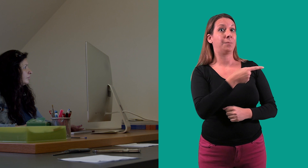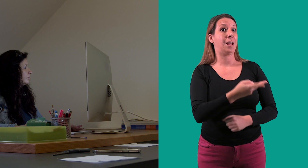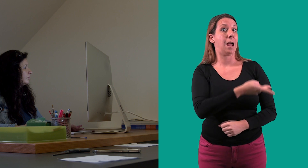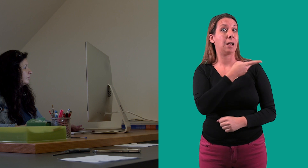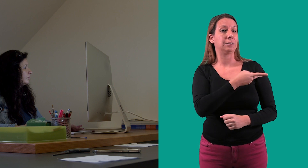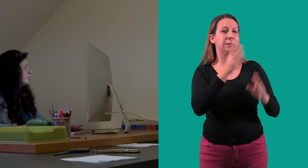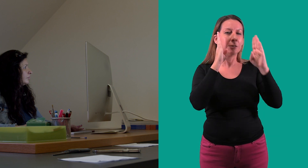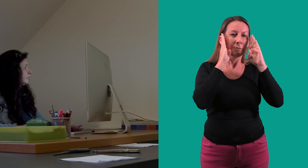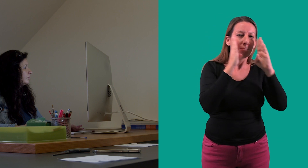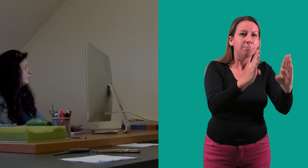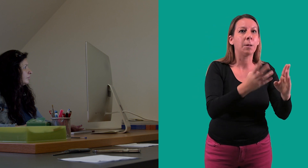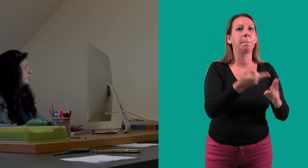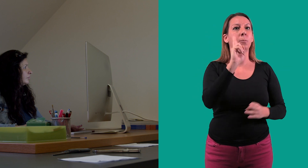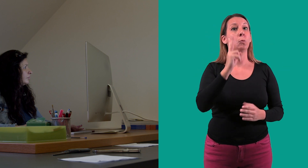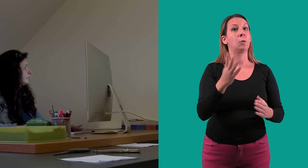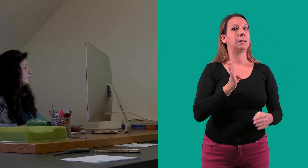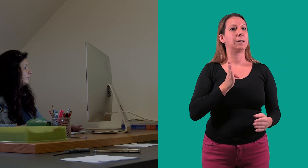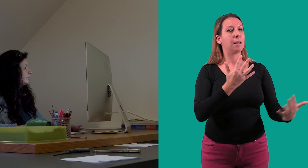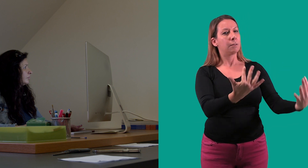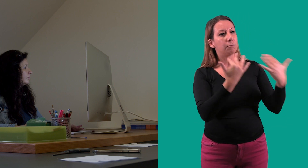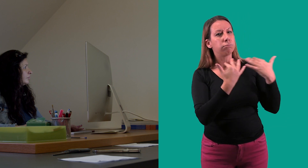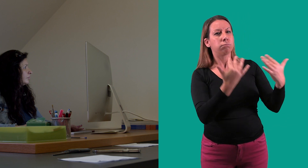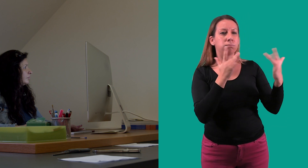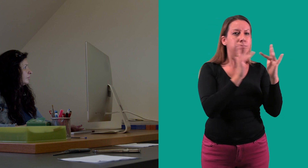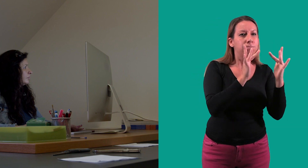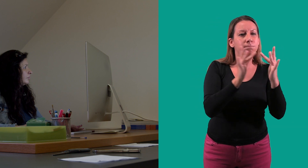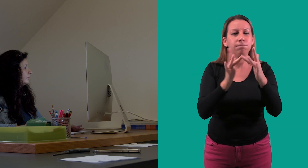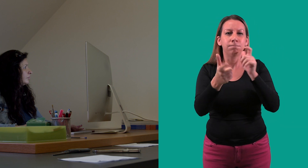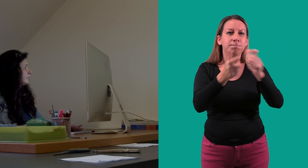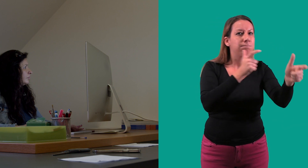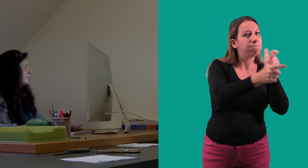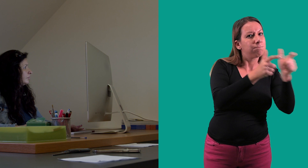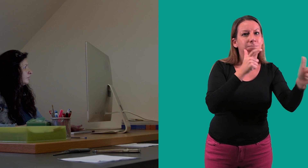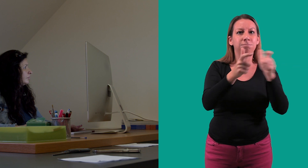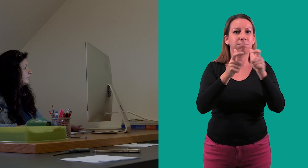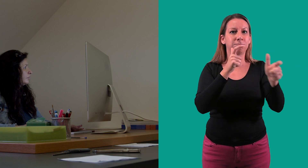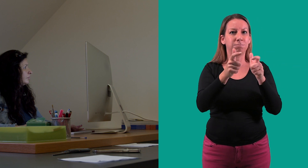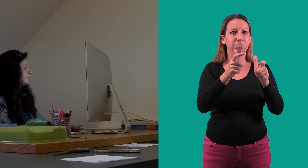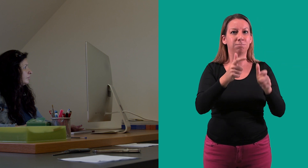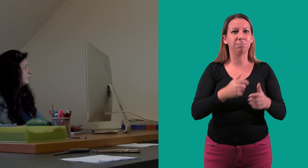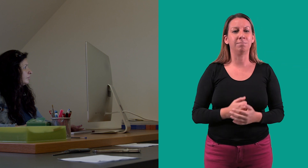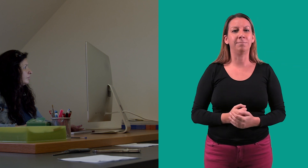mentre l'assistente si occupa del flusso di clienti e comunica con loro.